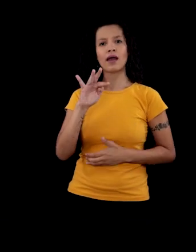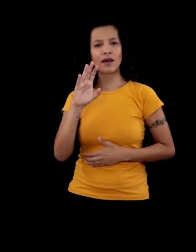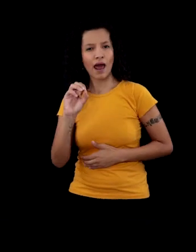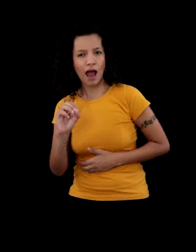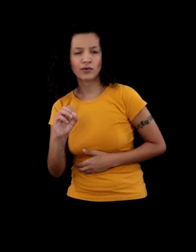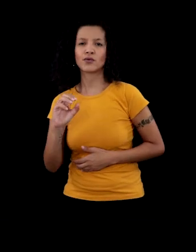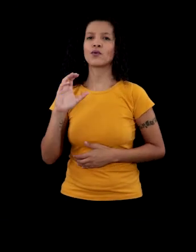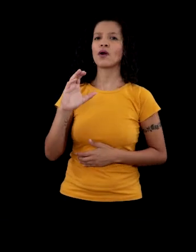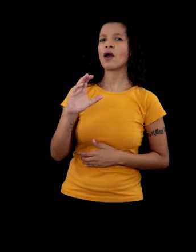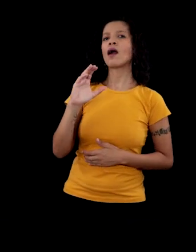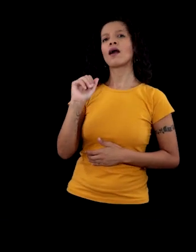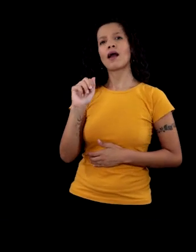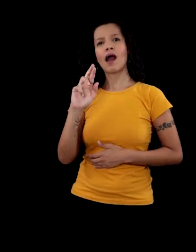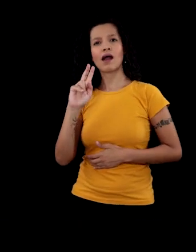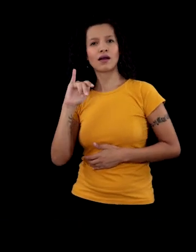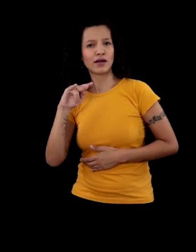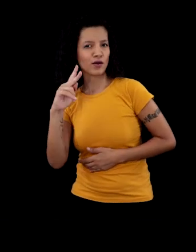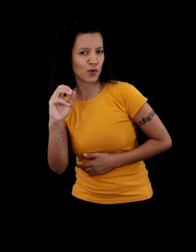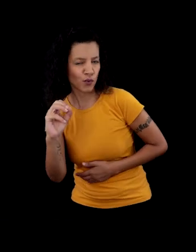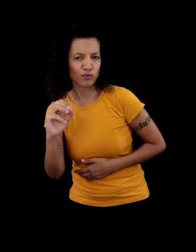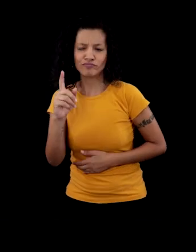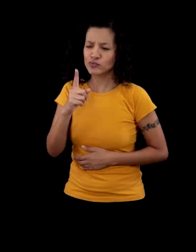junto com a turma – Renato Chalu, Carlinhos –